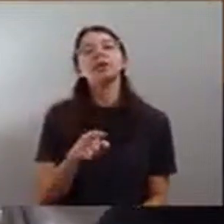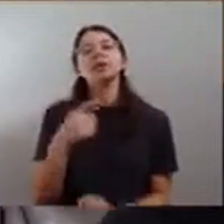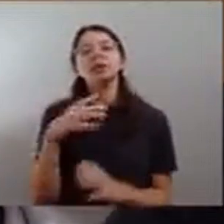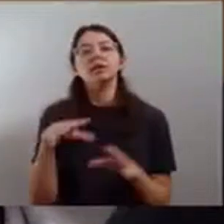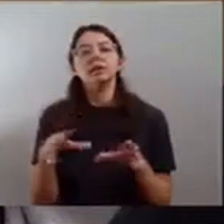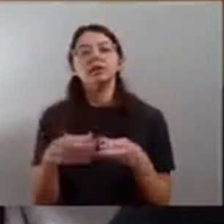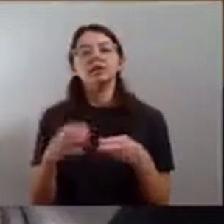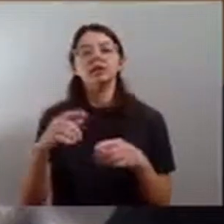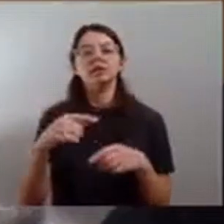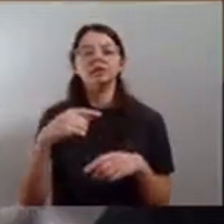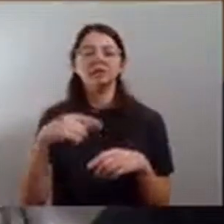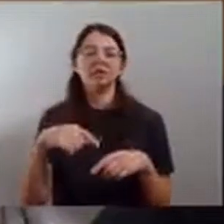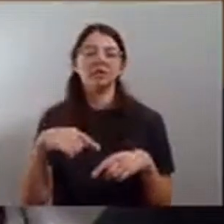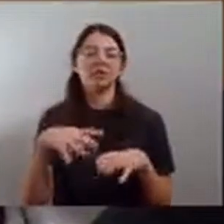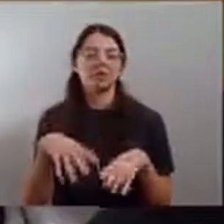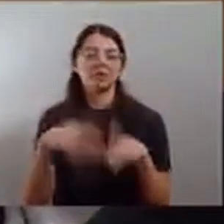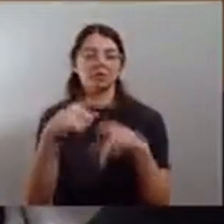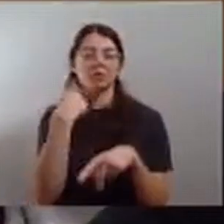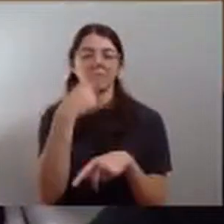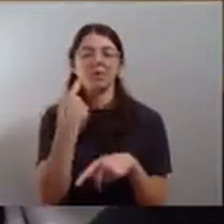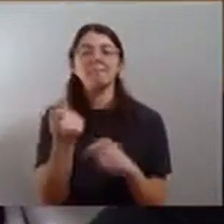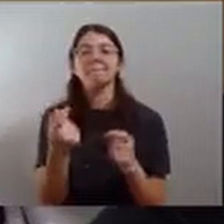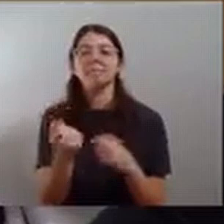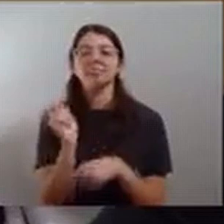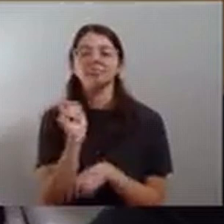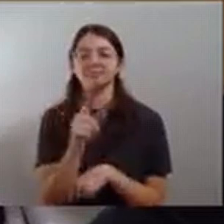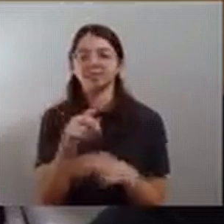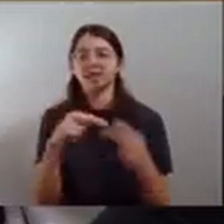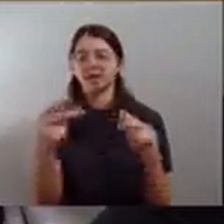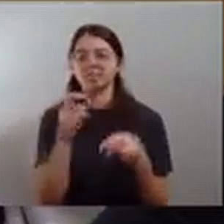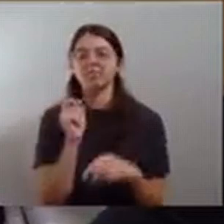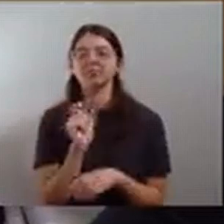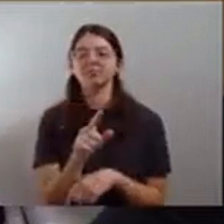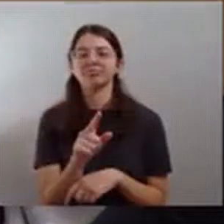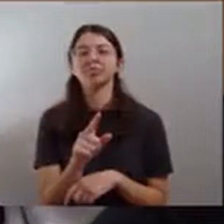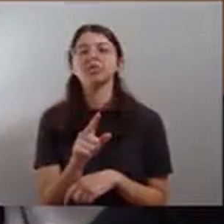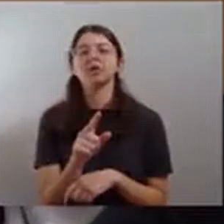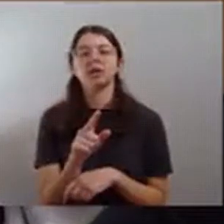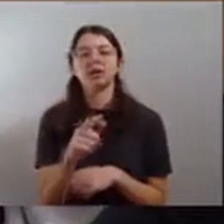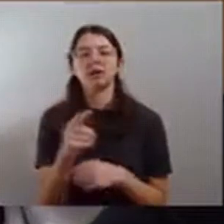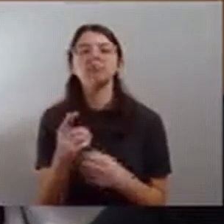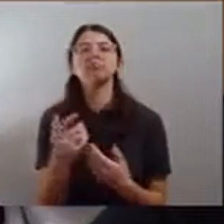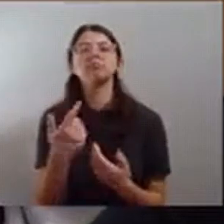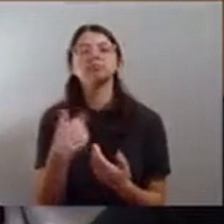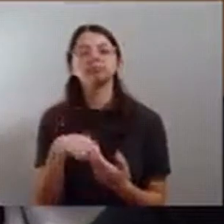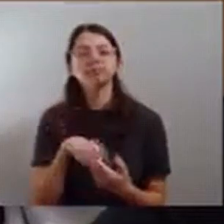Oeiras um e-mail de constituição como parte interessada na revisão deste